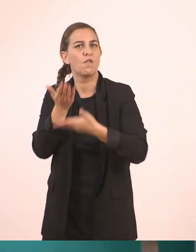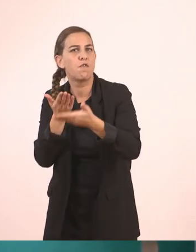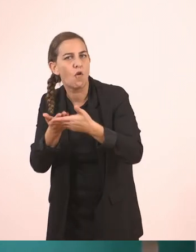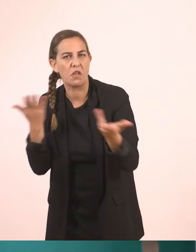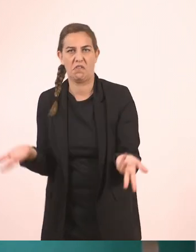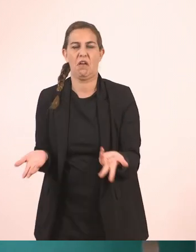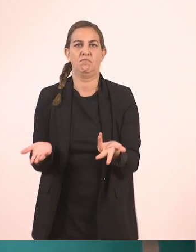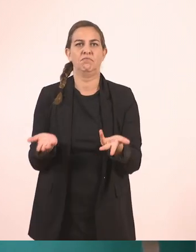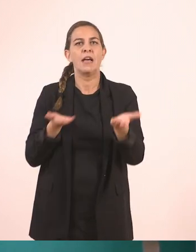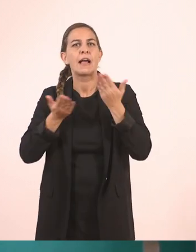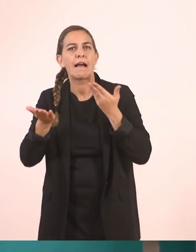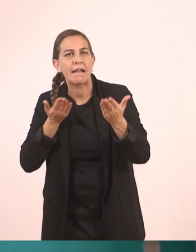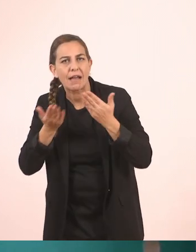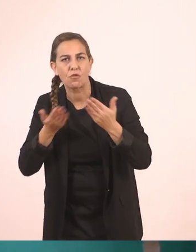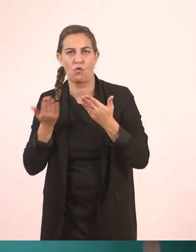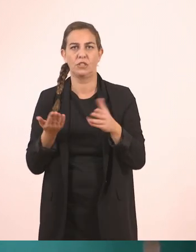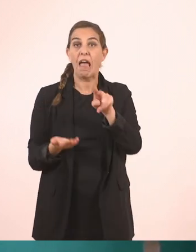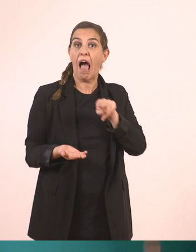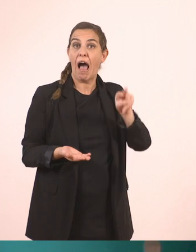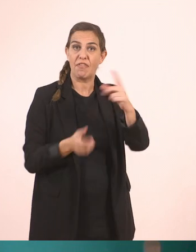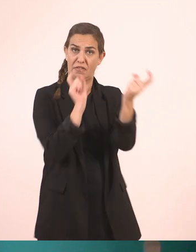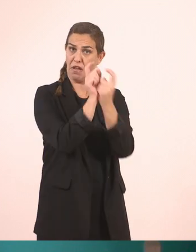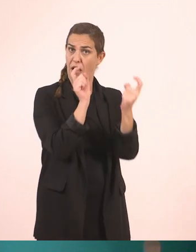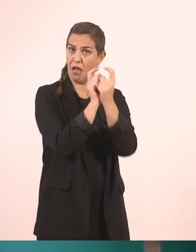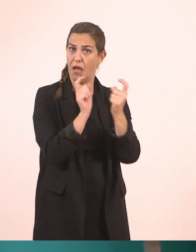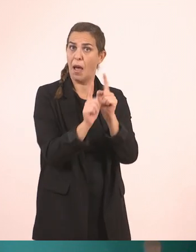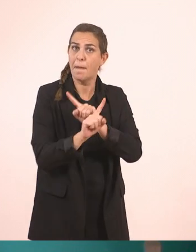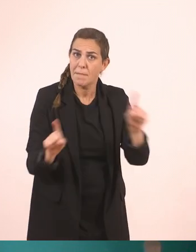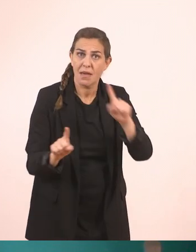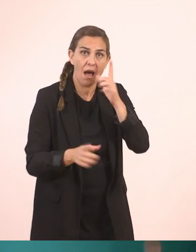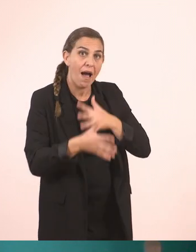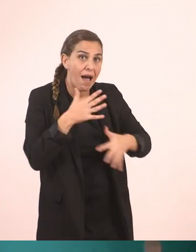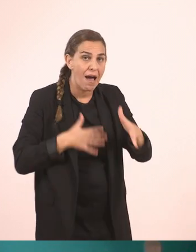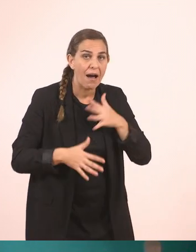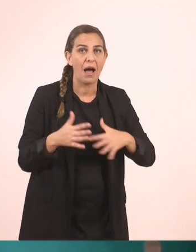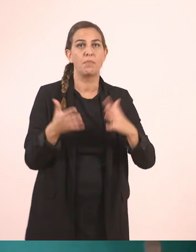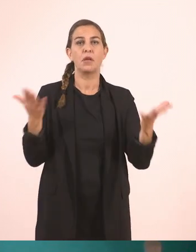Τα αδέρφια σας, να μην μαλώνετε με τα αδέρφια σας, να τα αγαπάτε. Να πάρετε τηλέφωνο τους παππούδες σας,